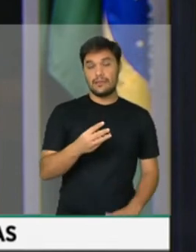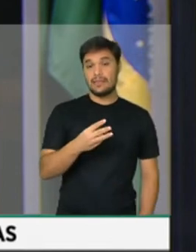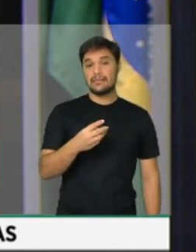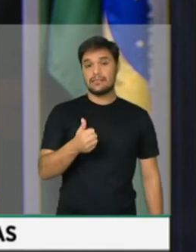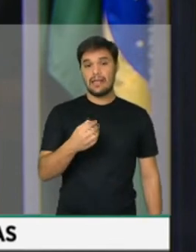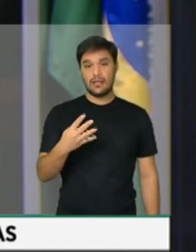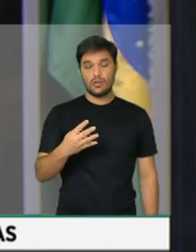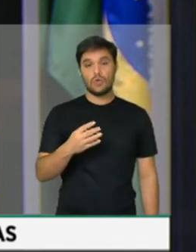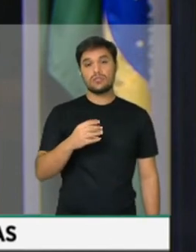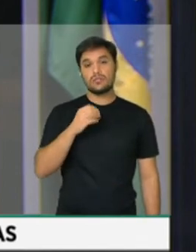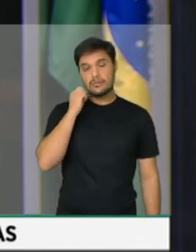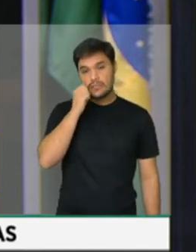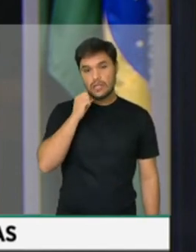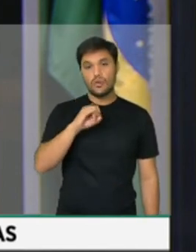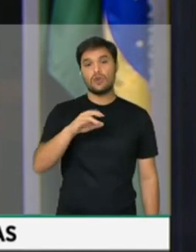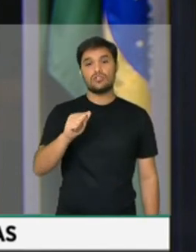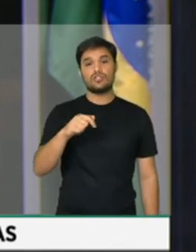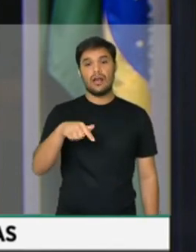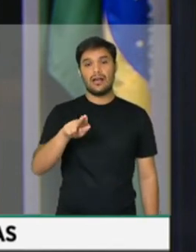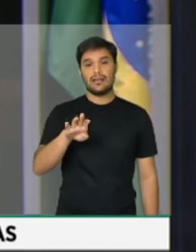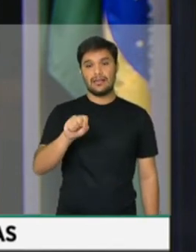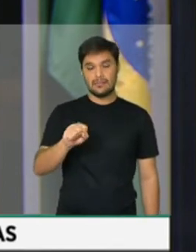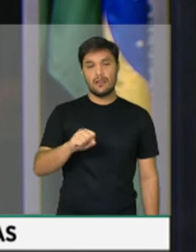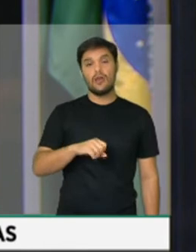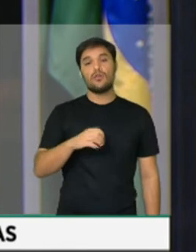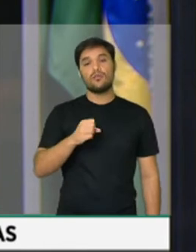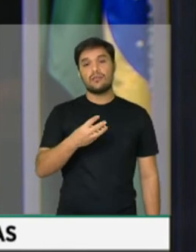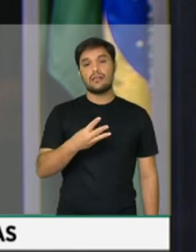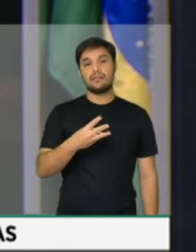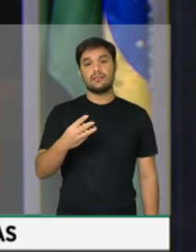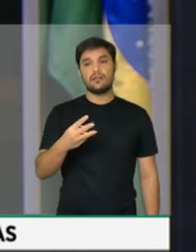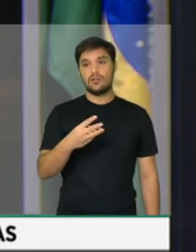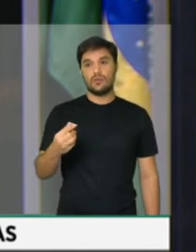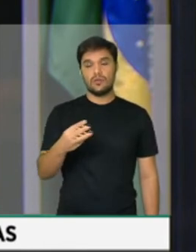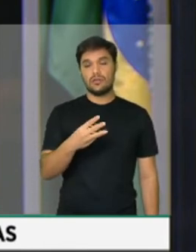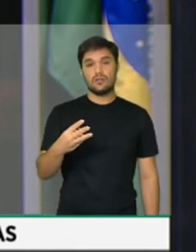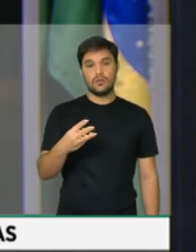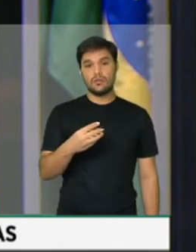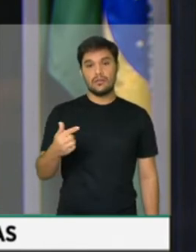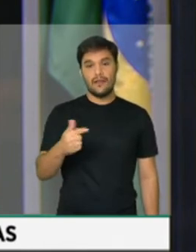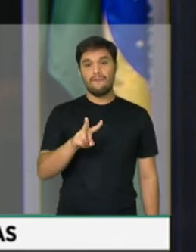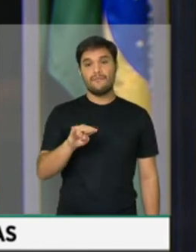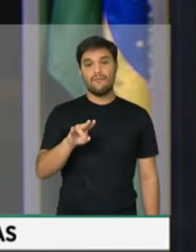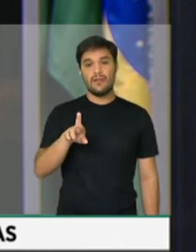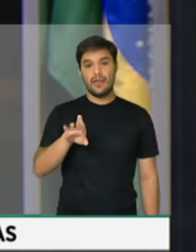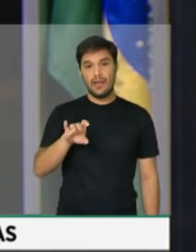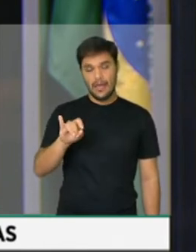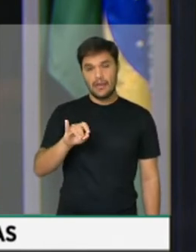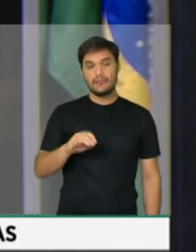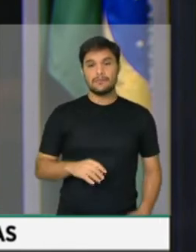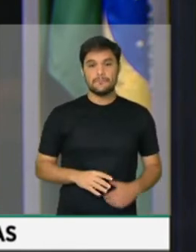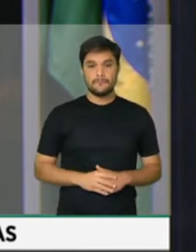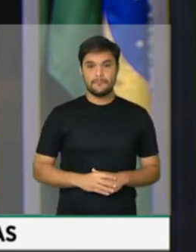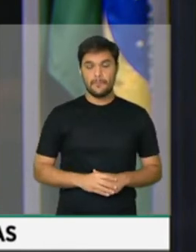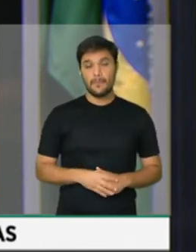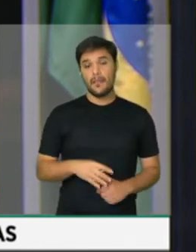DO PSOL DE SÃO PAULO, NÚMERO 252 E 253 DEPUTADO MARCON DO PT DO RIO GRANDE DO SUL, DEPUTADO 294 SENADOR PAULO